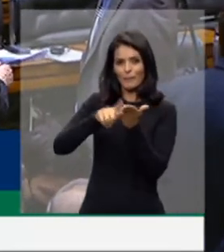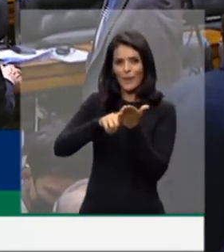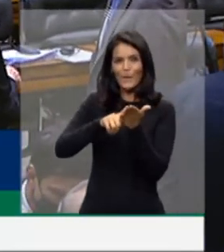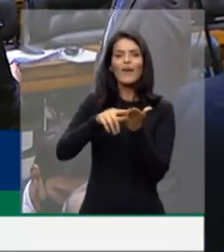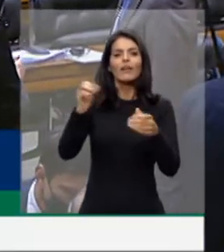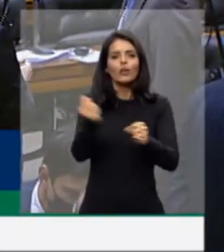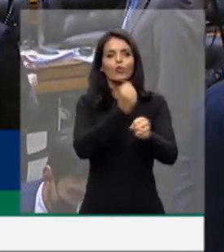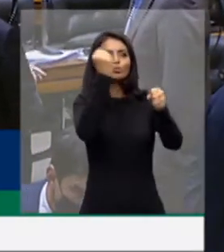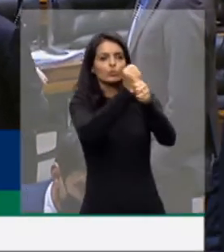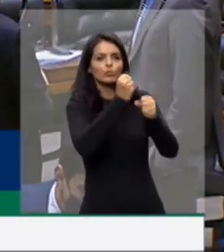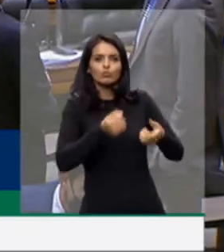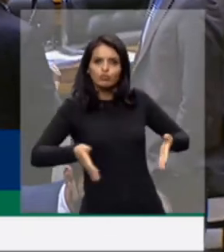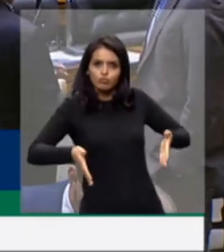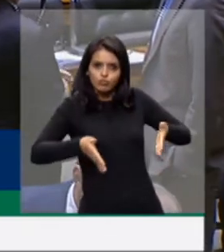EQUIPAMENTOS FORAM LÁ ATRÁS,